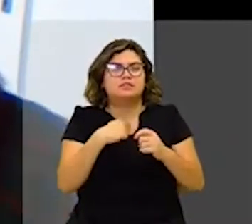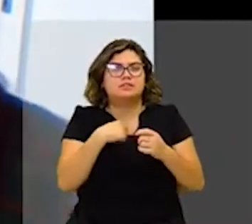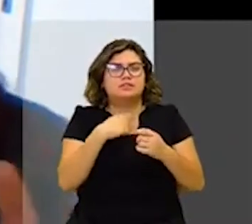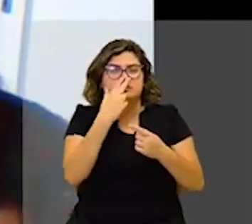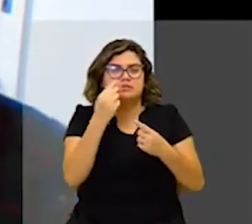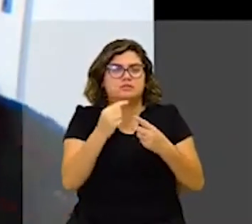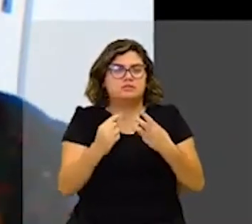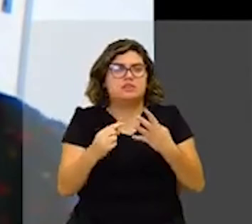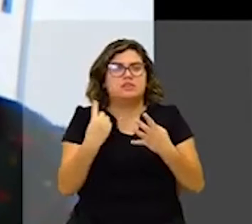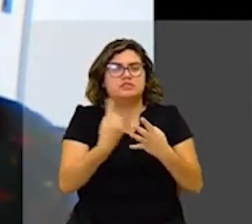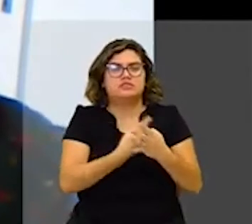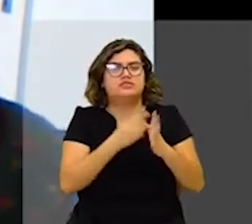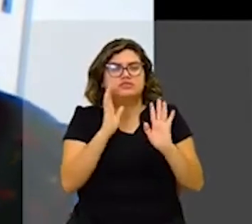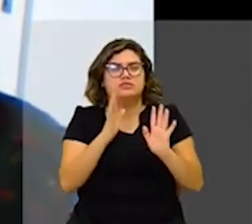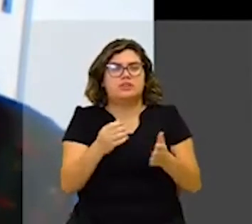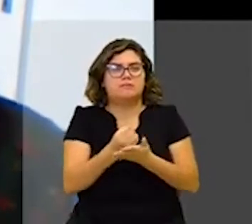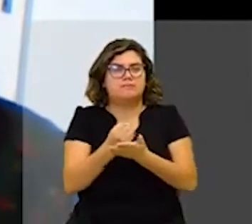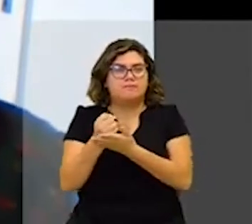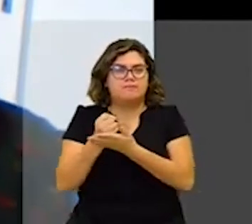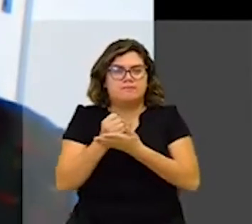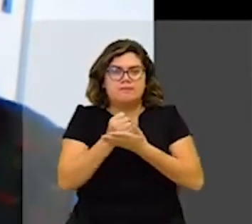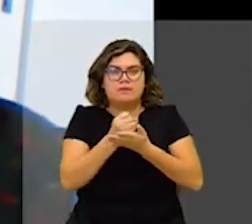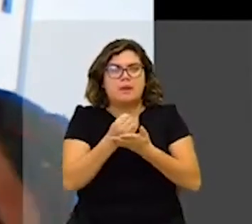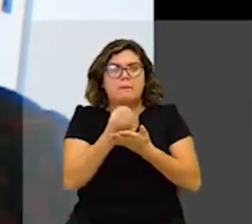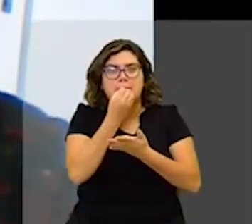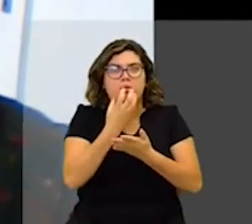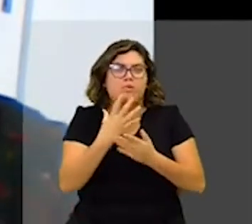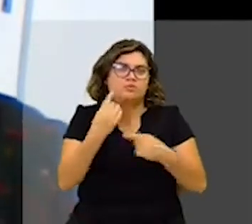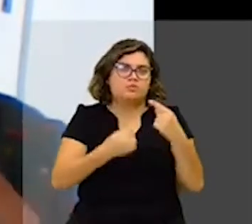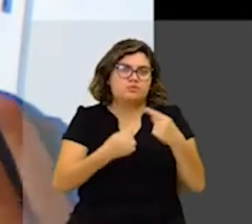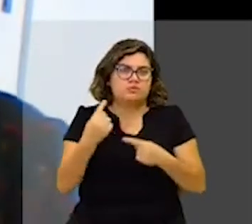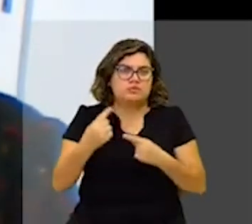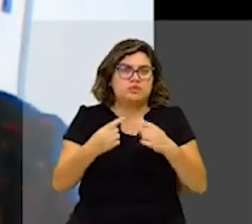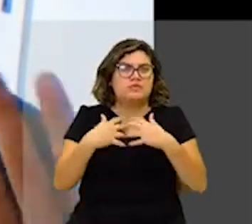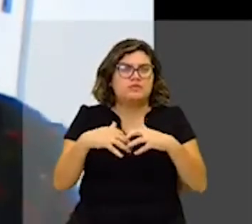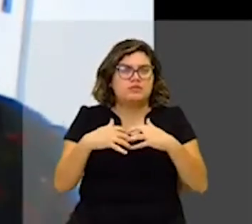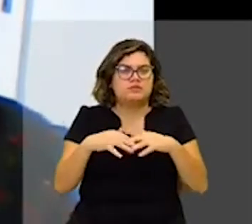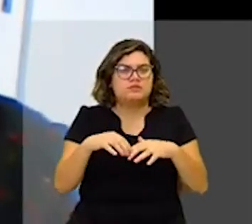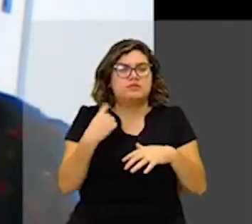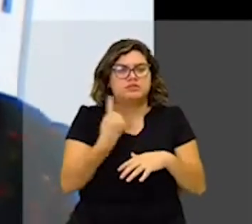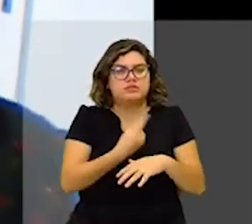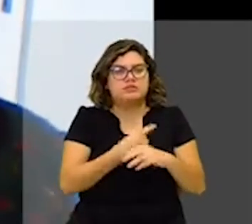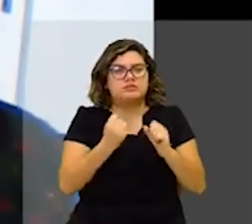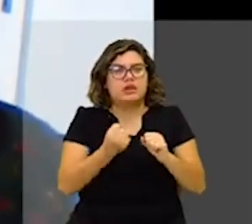gente já fornece uma boa discussão para reflexão porque a gente pode aprofundar questionar e de